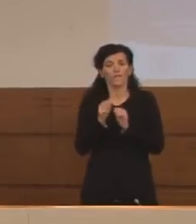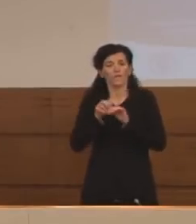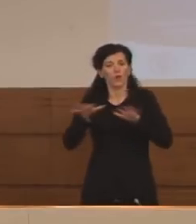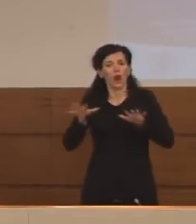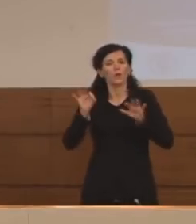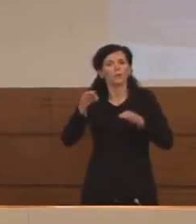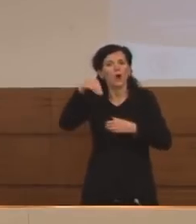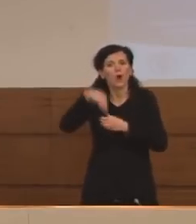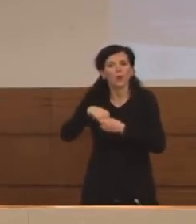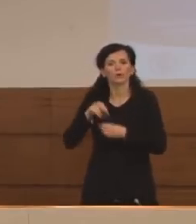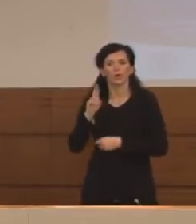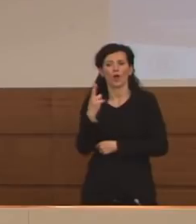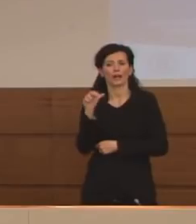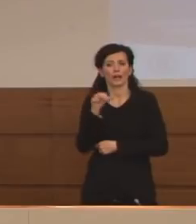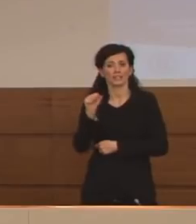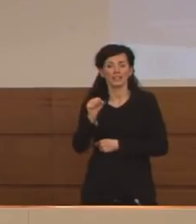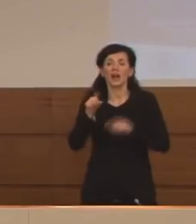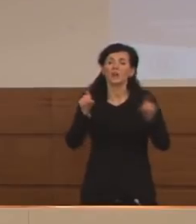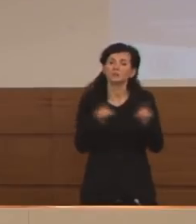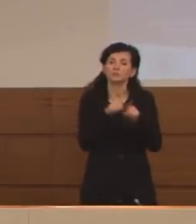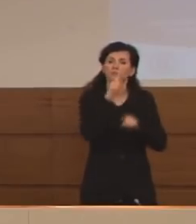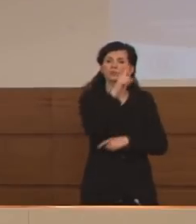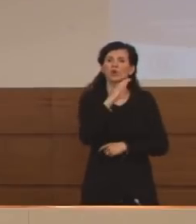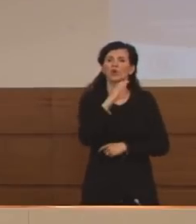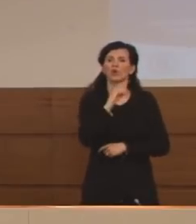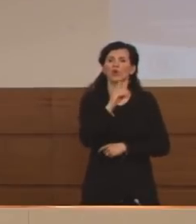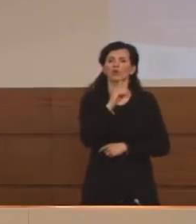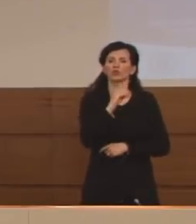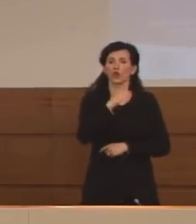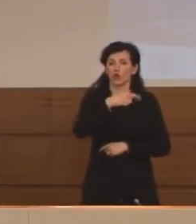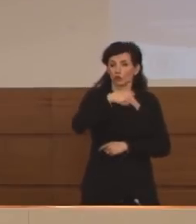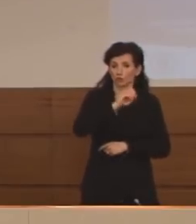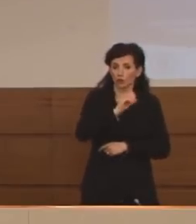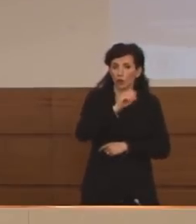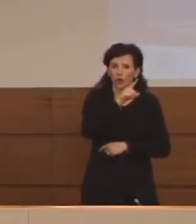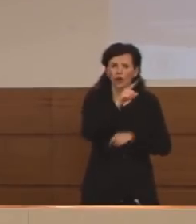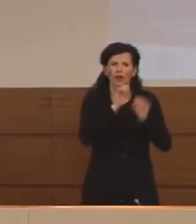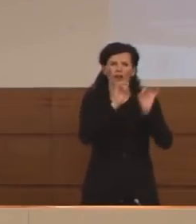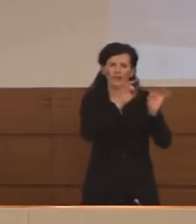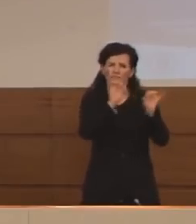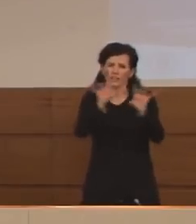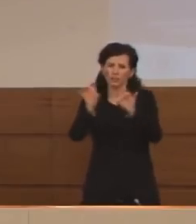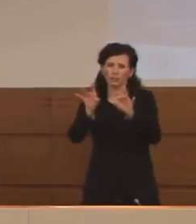A Codogno stesso, dove l'epidemia era praticamente molto diminuita,